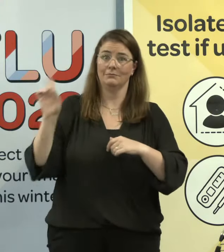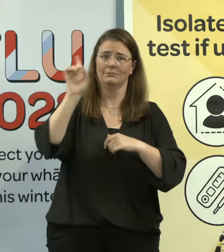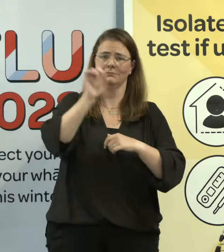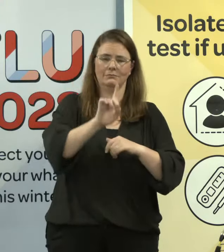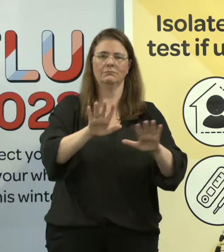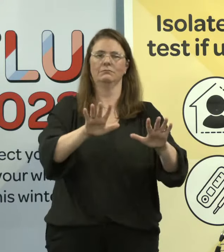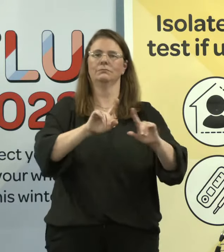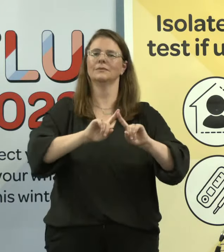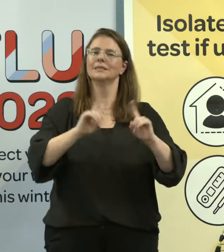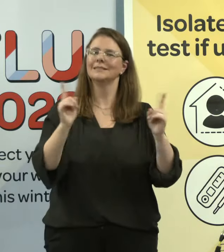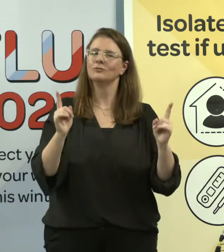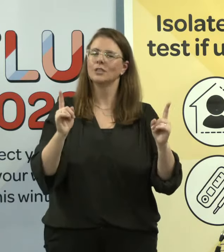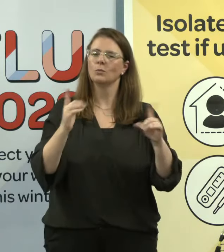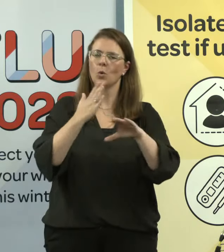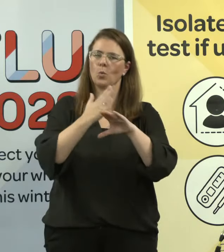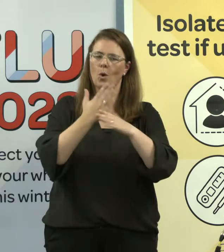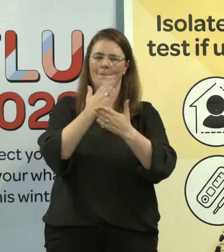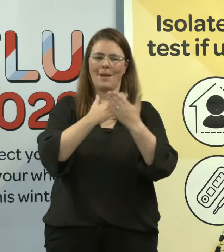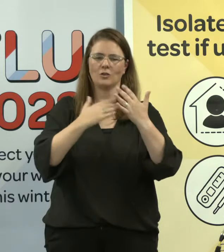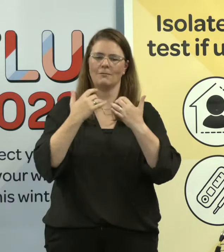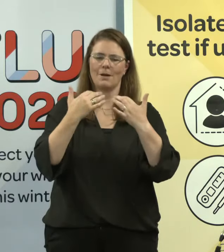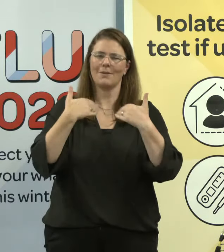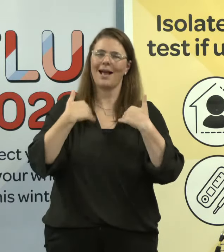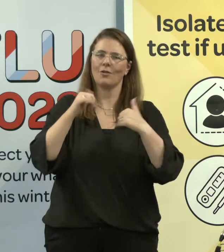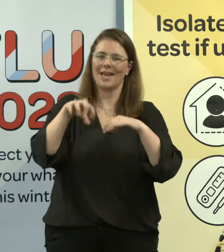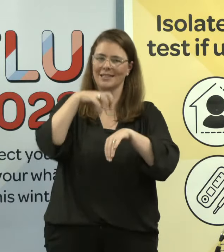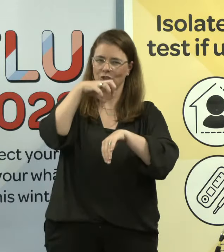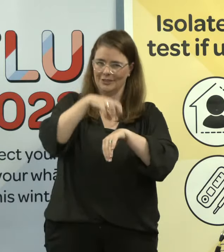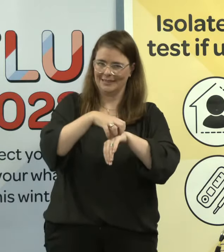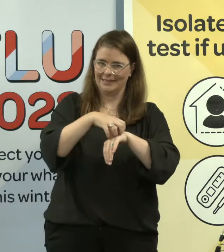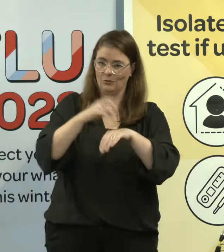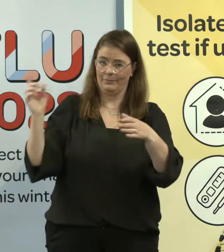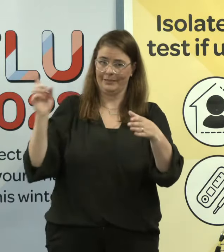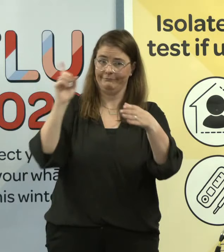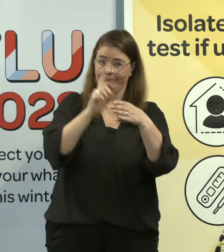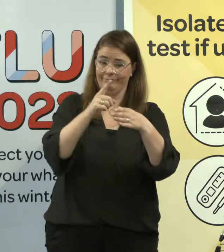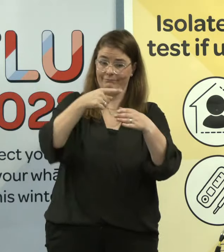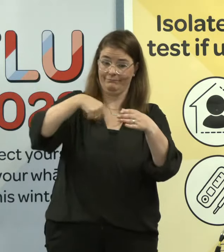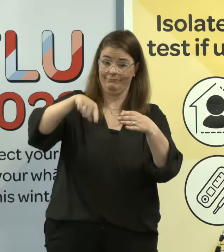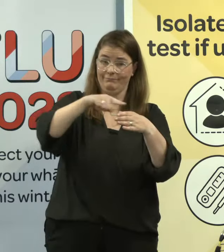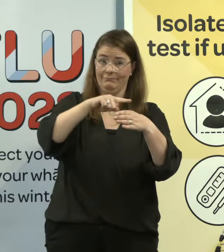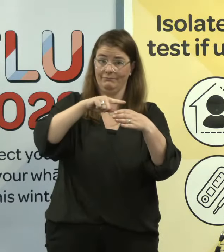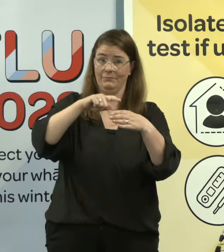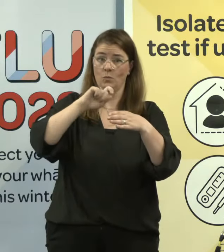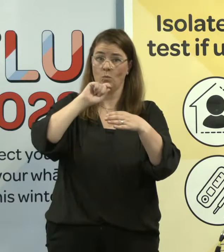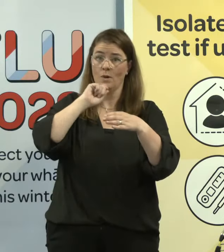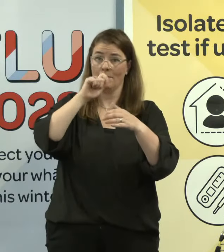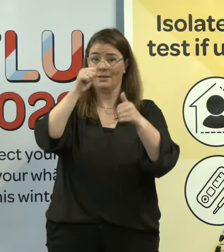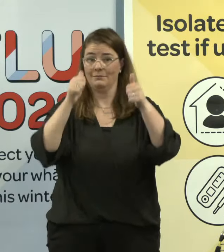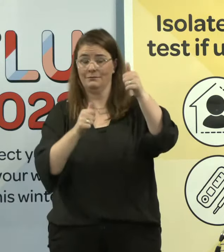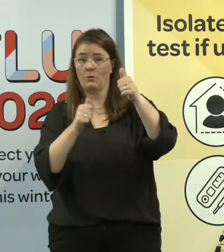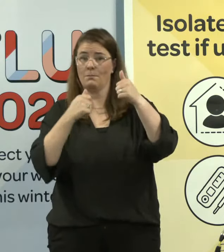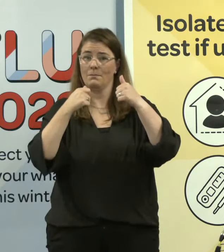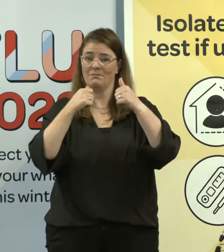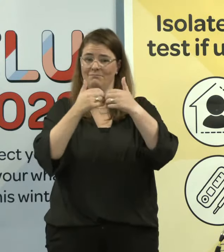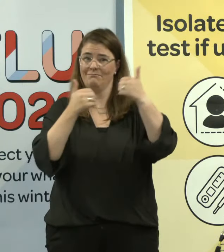te haere te punaha hauora i